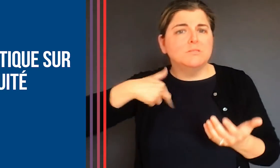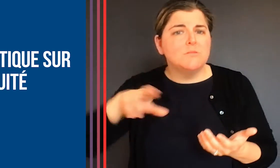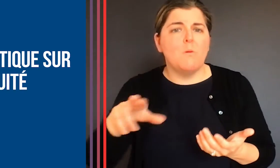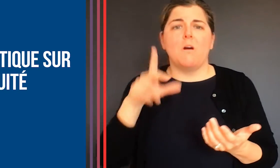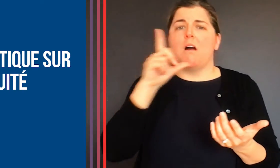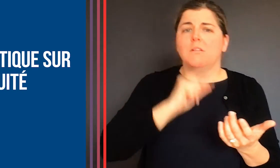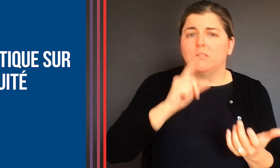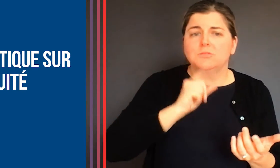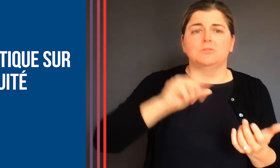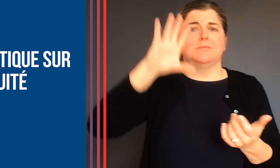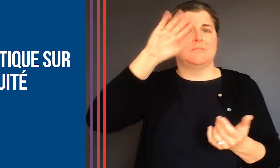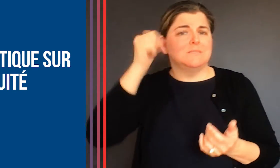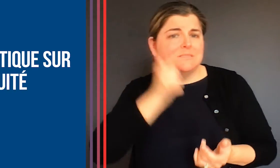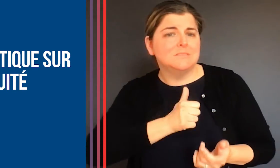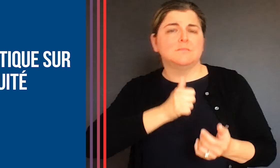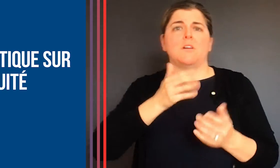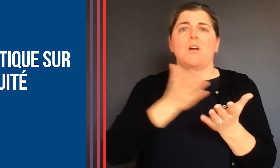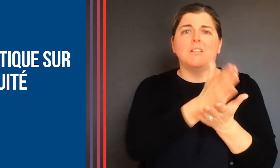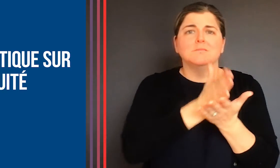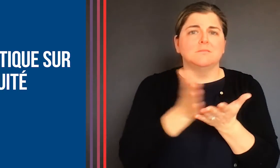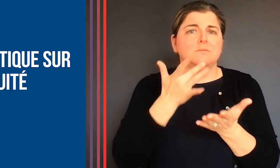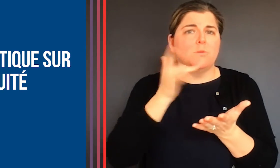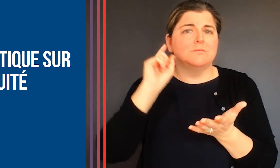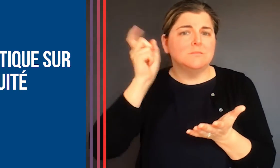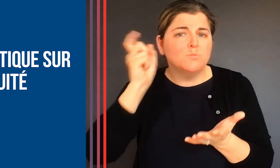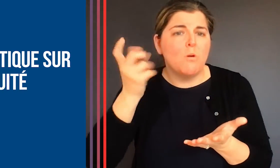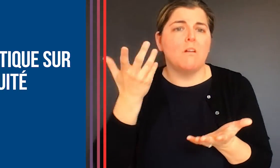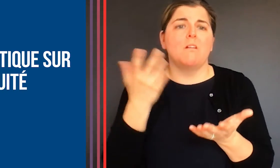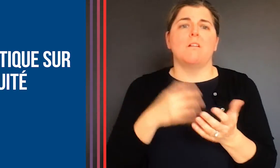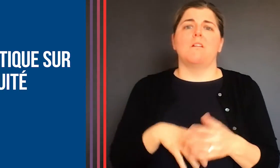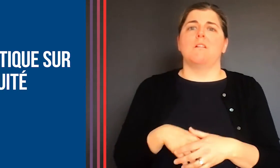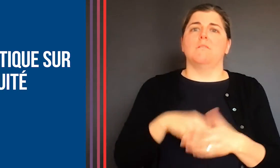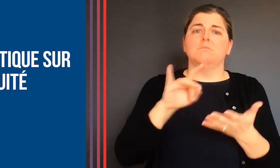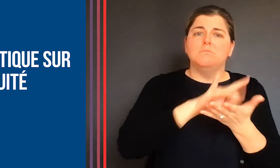la religion, l’âge, le sexe, l’orientation sexuelle,